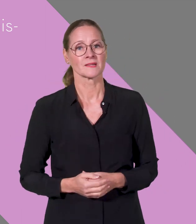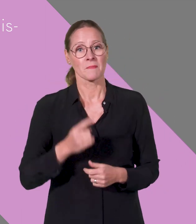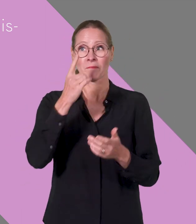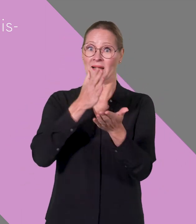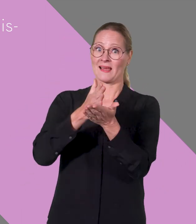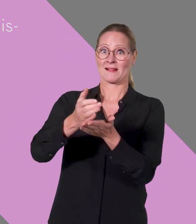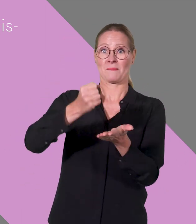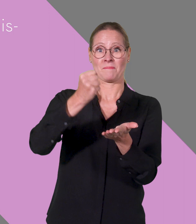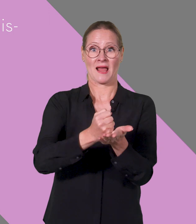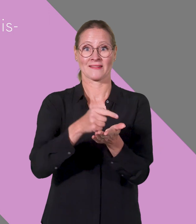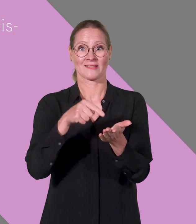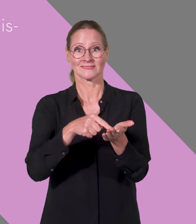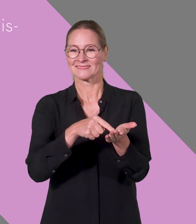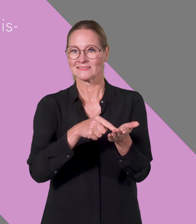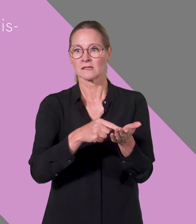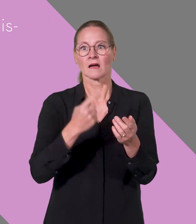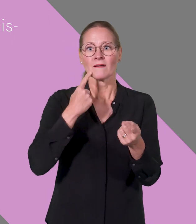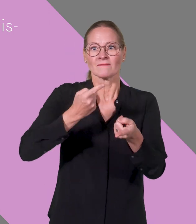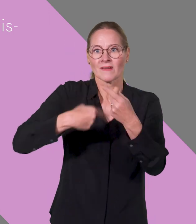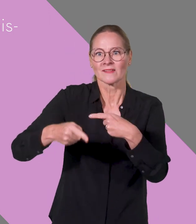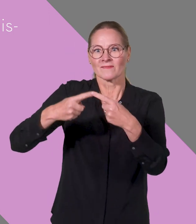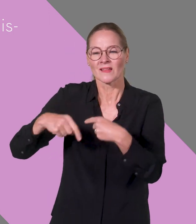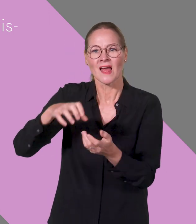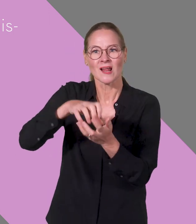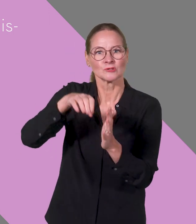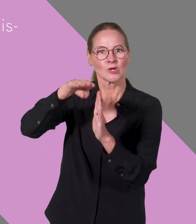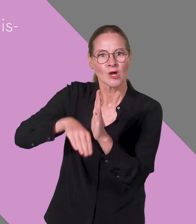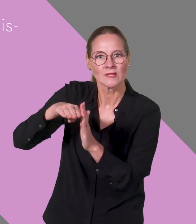Periaatepäätös ei olisi alisteinen vaihtuville hallitusohjelmille -